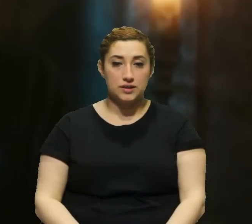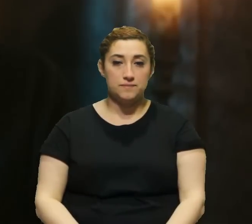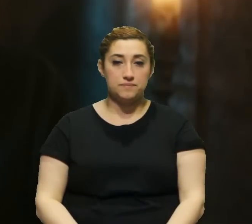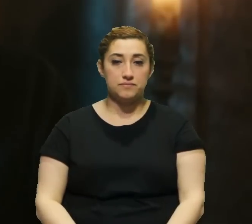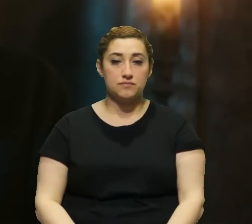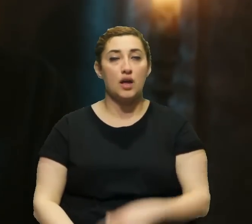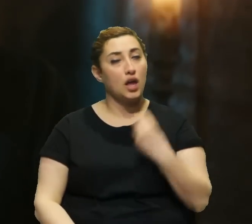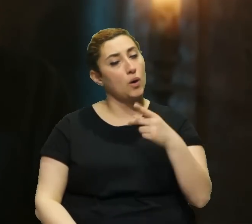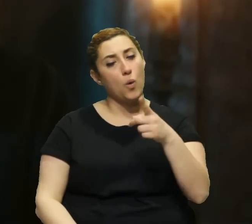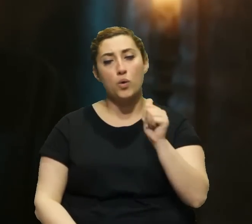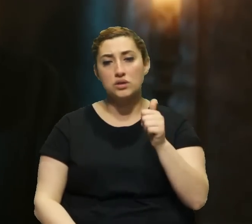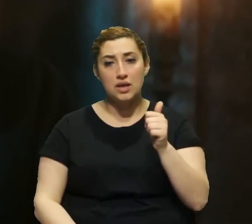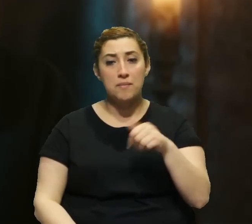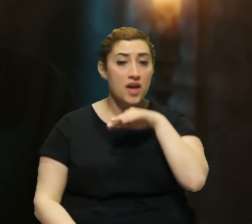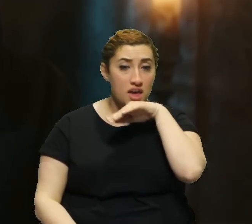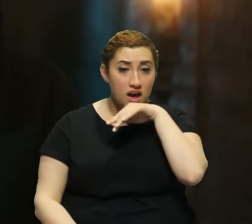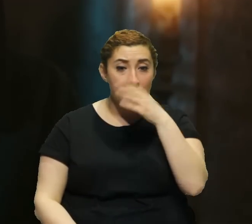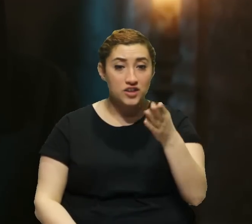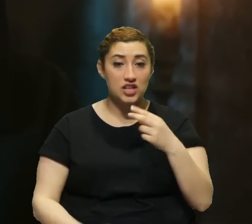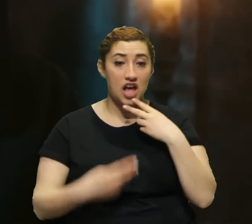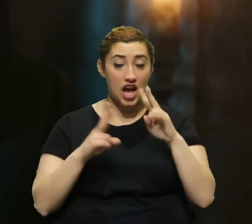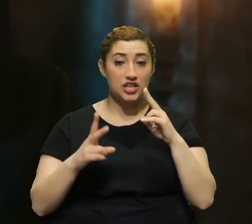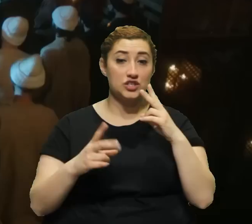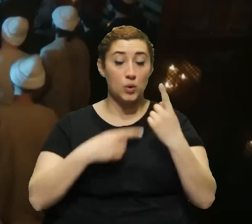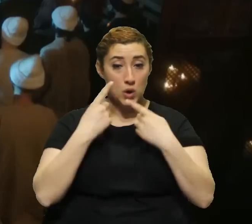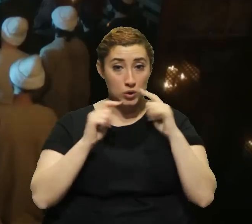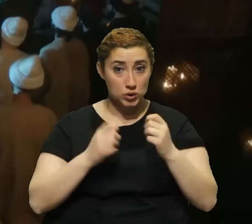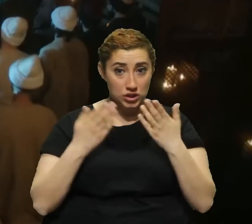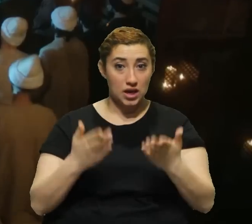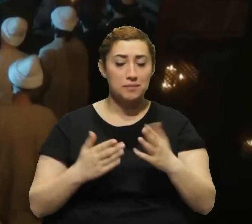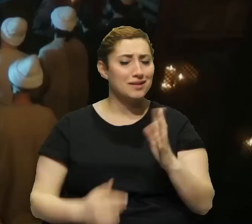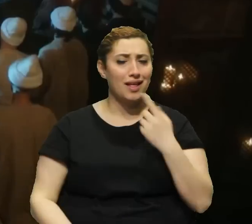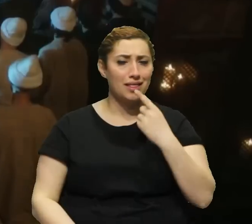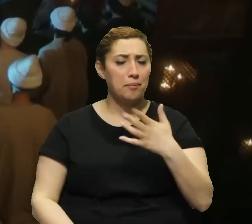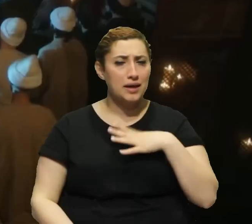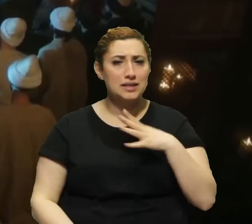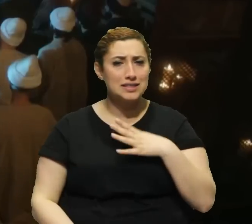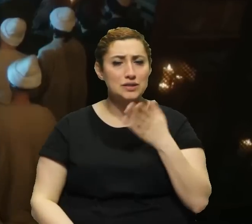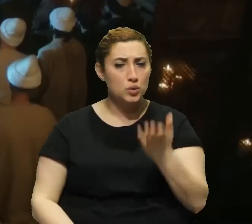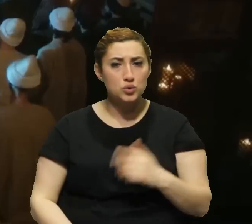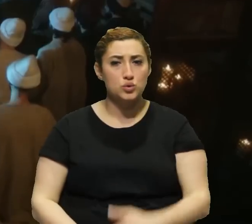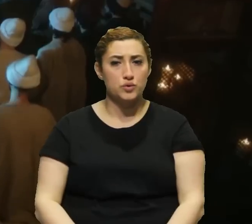İyi o vakit ihtiyar açık konuş sözü. Ne demek istersin bize.